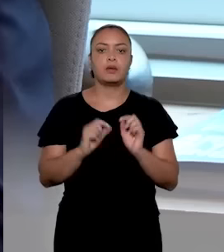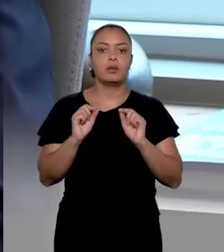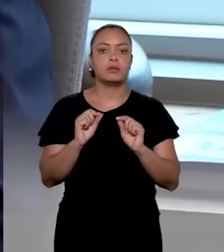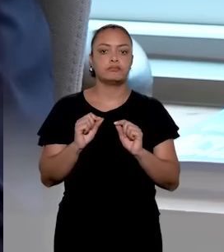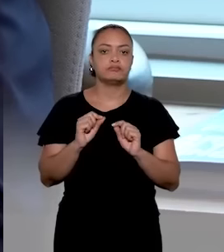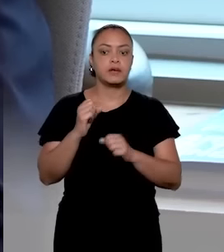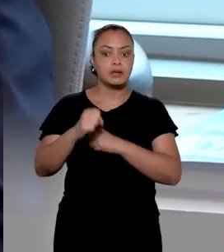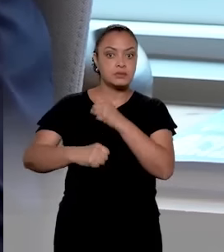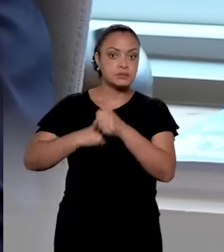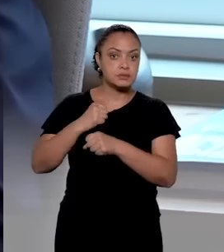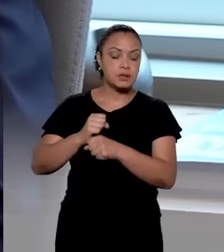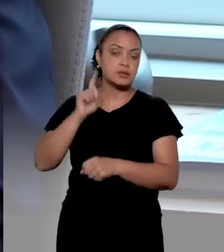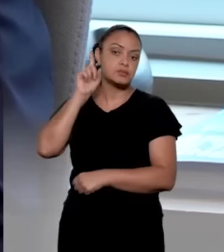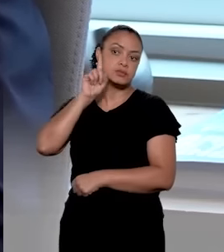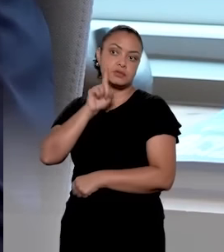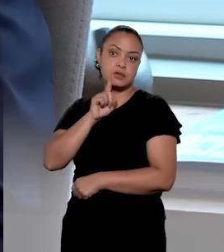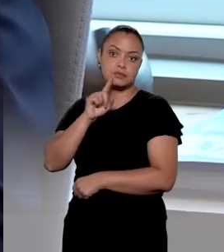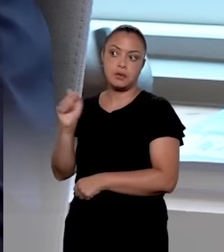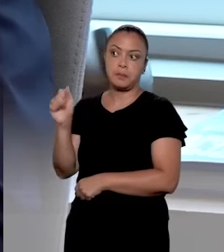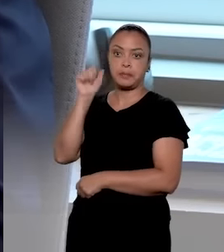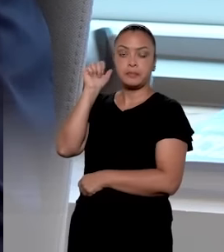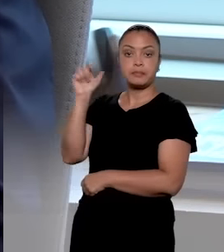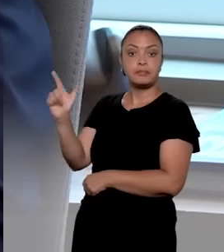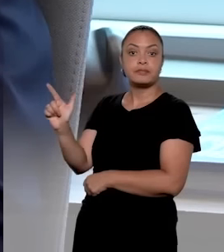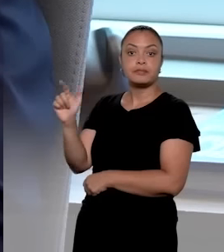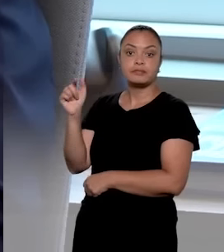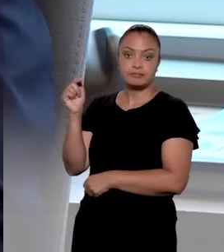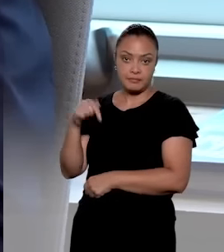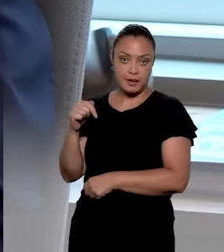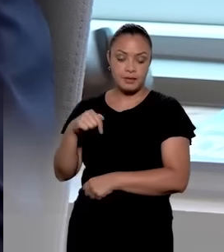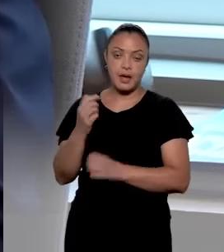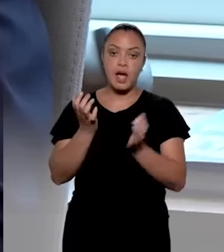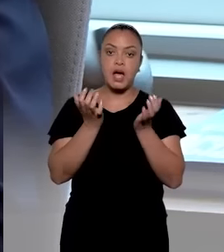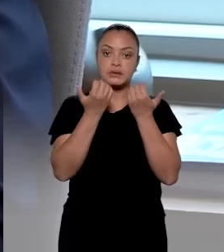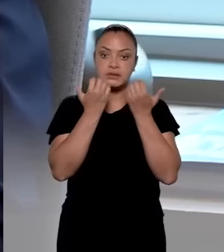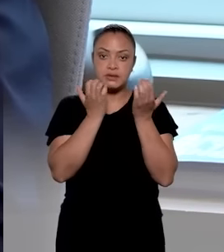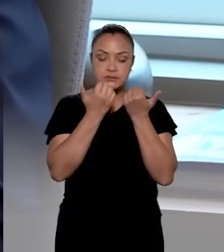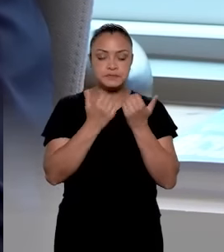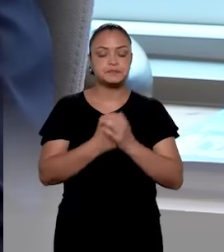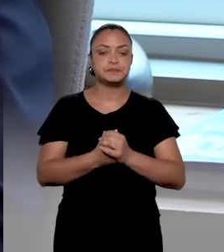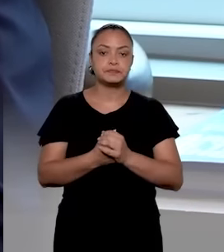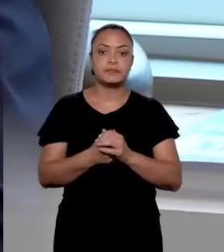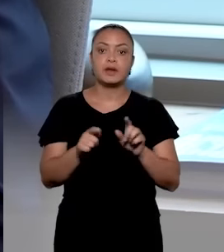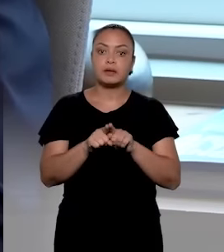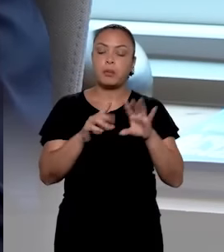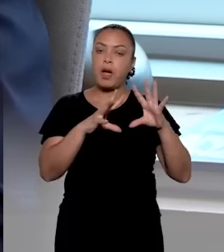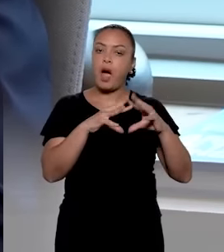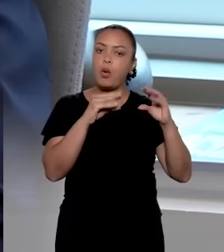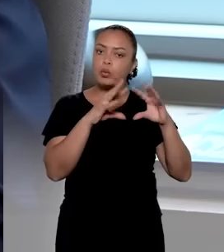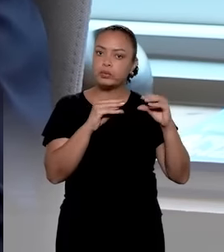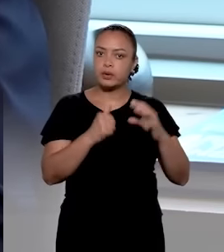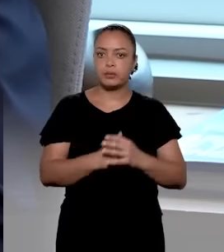esse ano superamos os Estados Unidos na produção, na exportação de milho, vamos crescer em algodão. Uma coisa interessante,